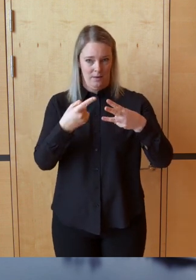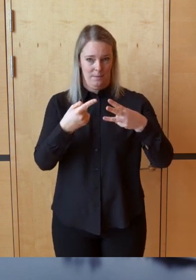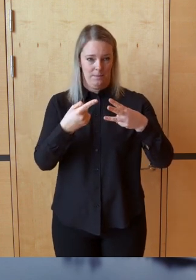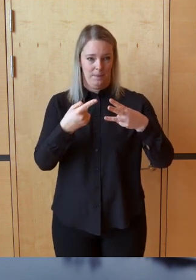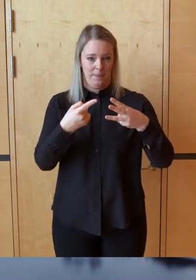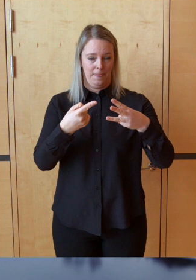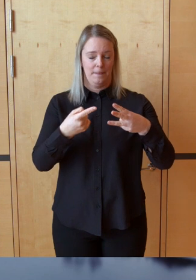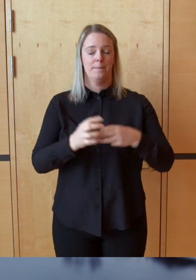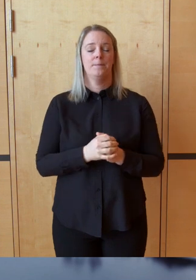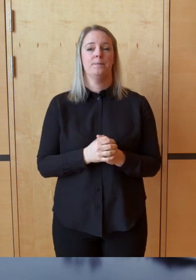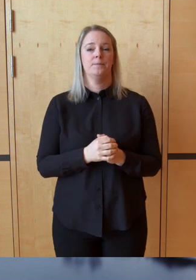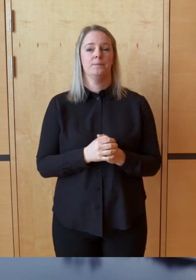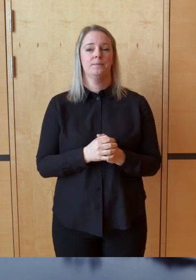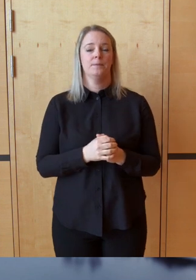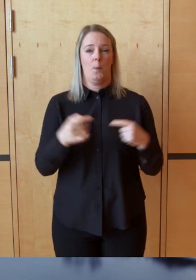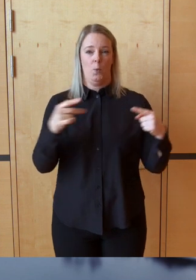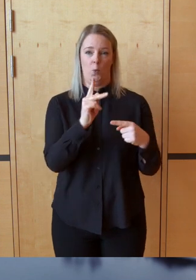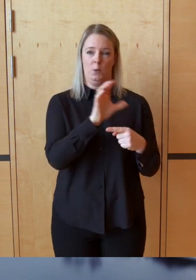Förslagen och mot kommunstyrelsens enhet